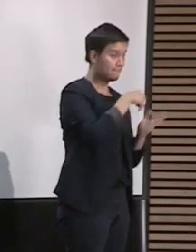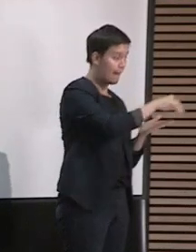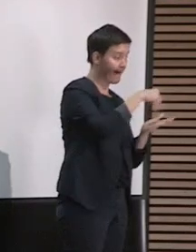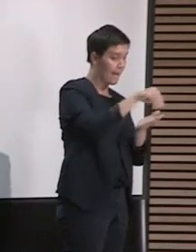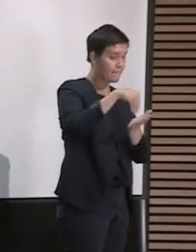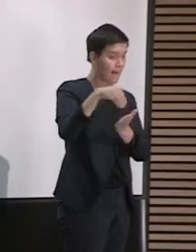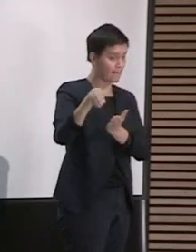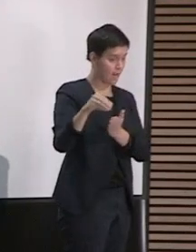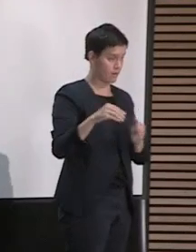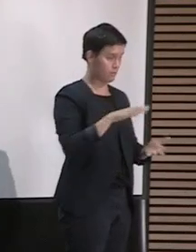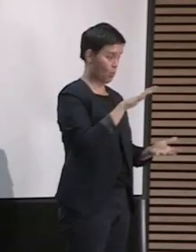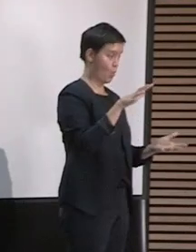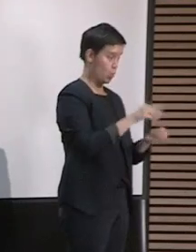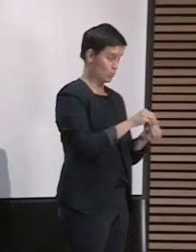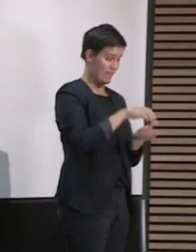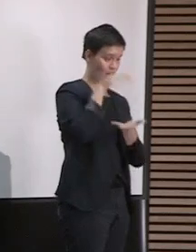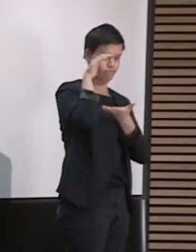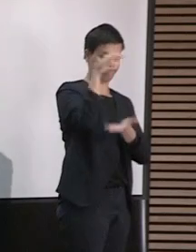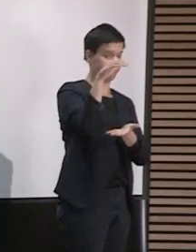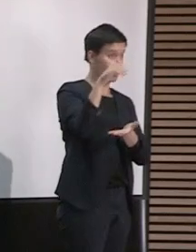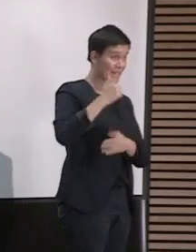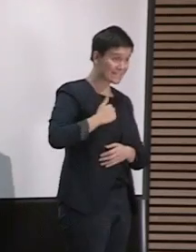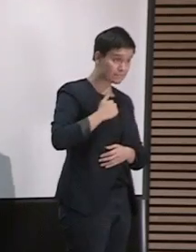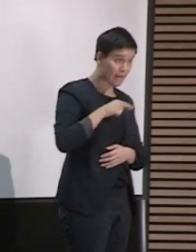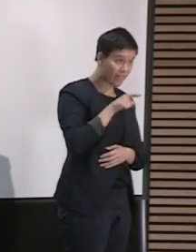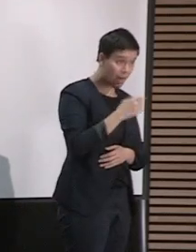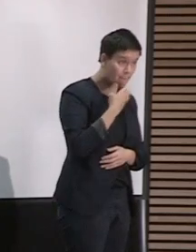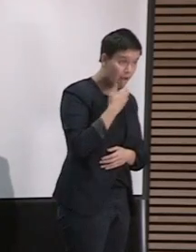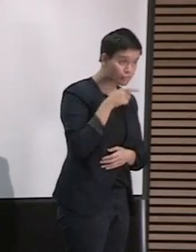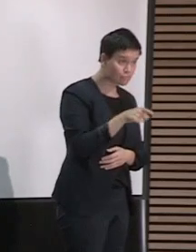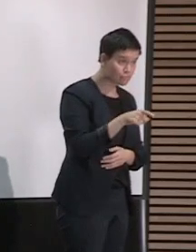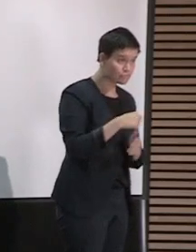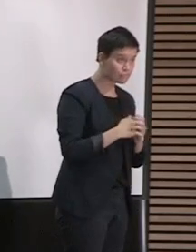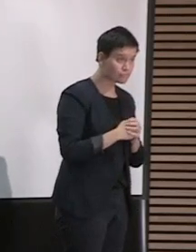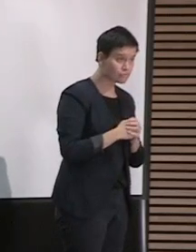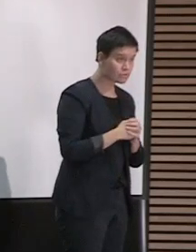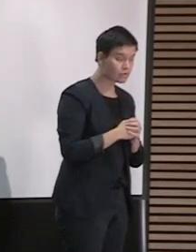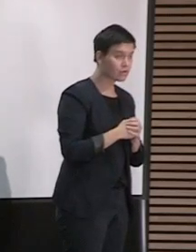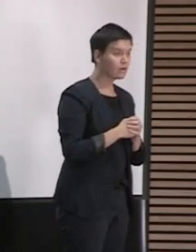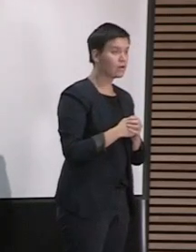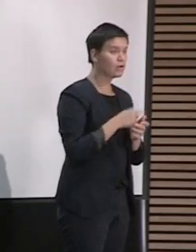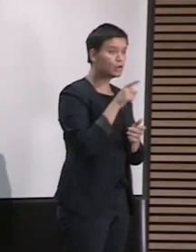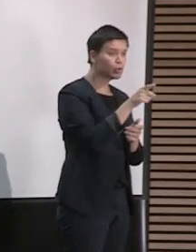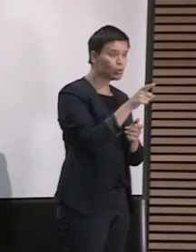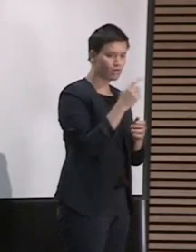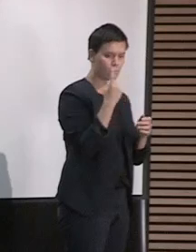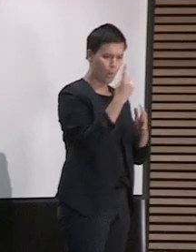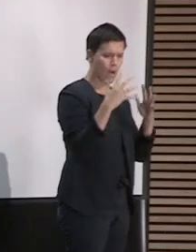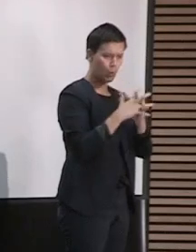I runga i te tahua utu, 30,000 nga mahi i tautoko i te 33 miriona kua utua.